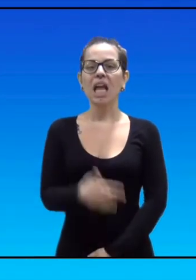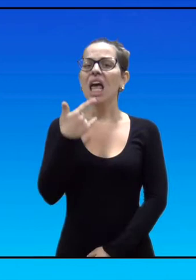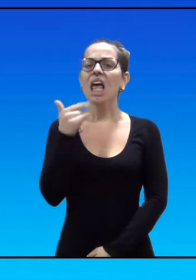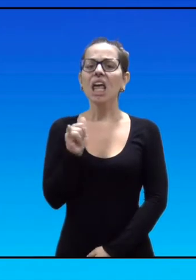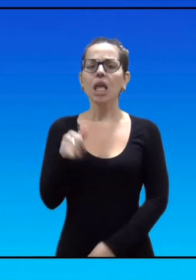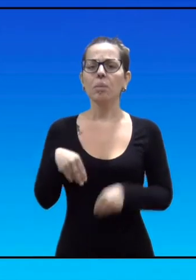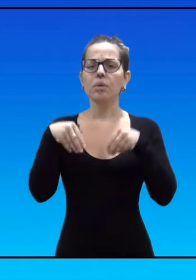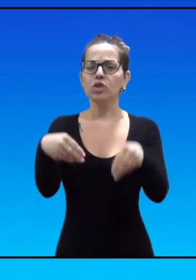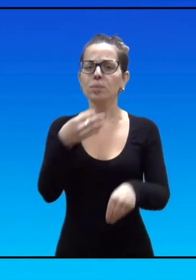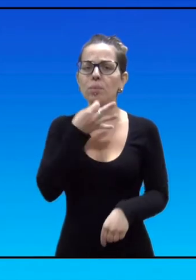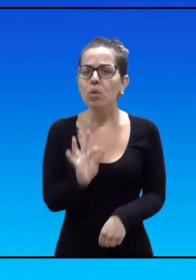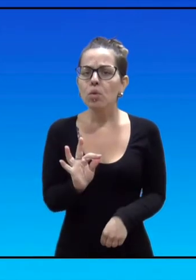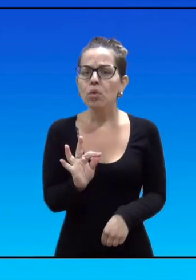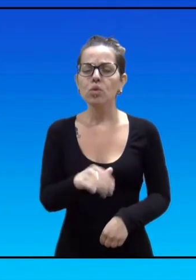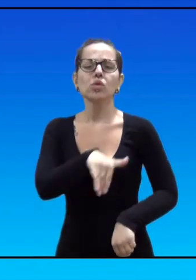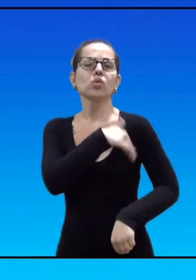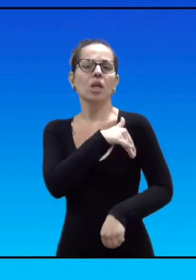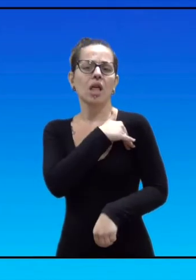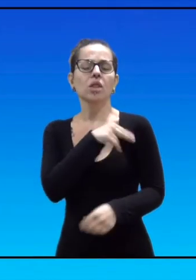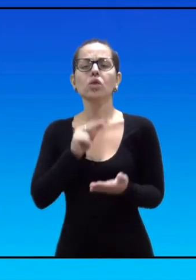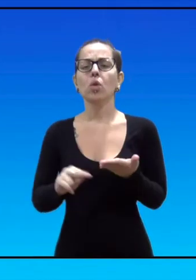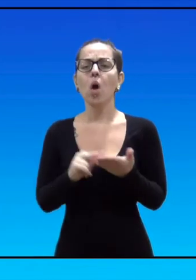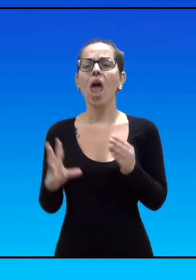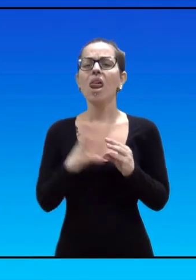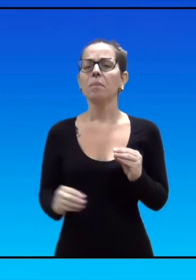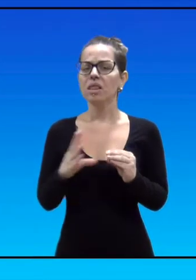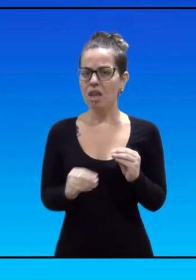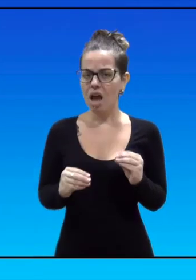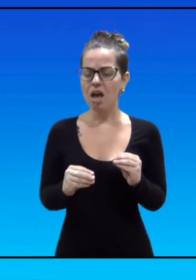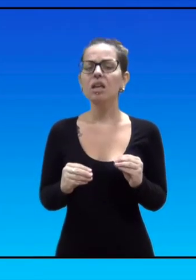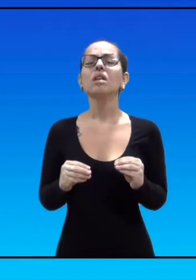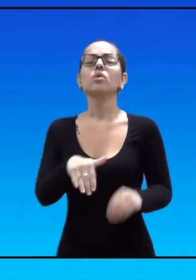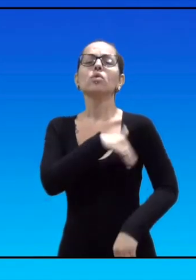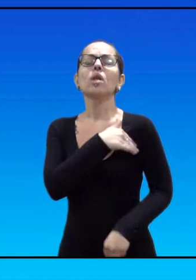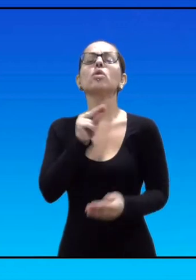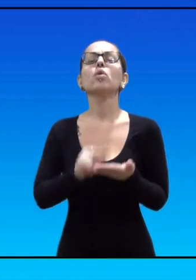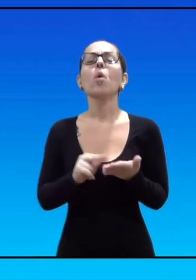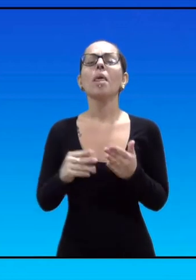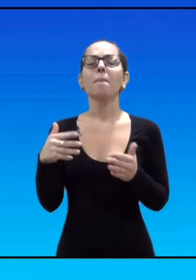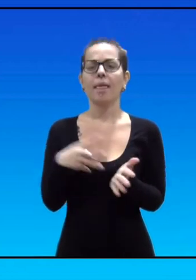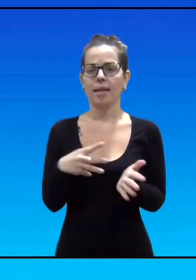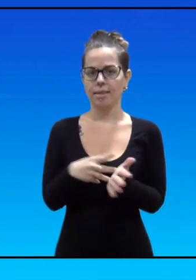rivolto agli studenti delle scuole primarie e secondarie di I° grado